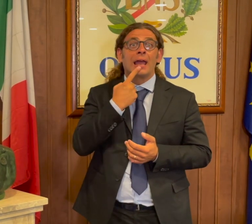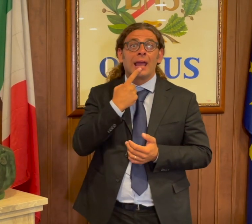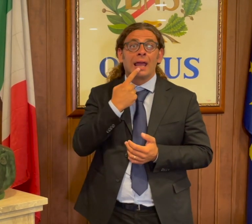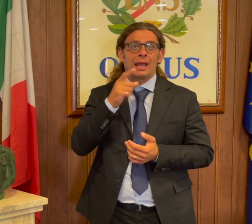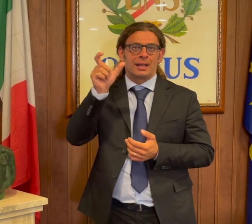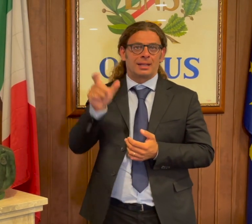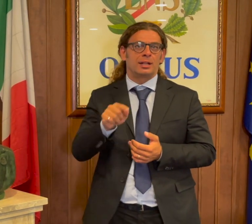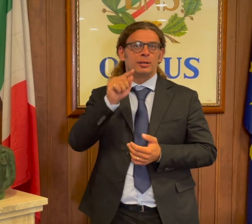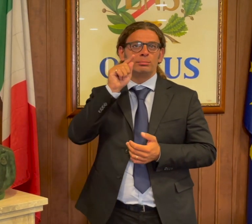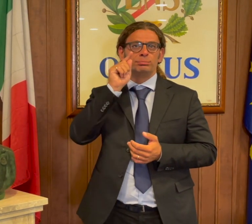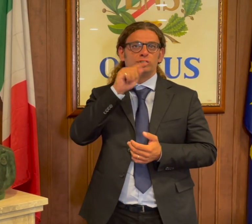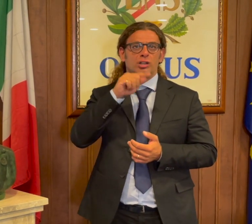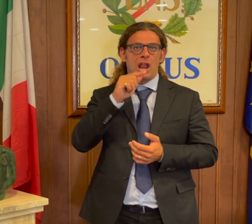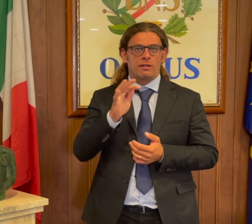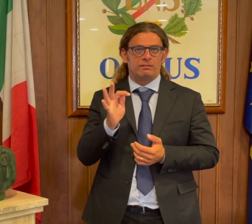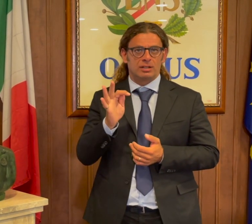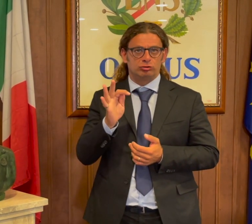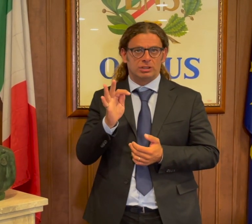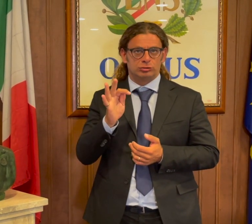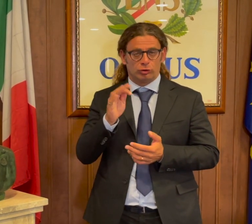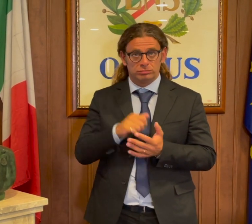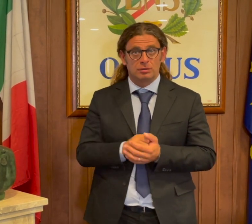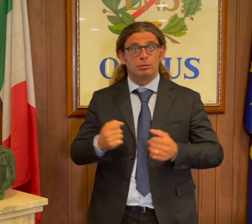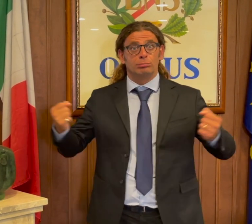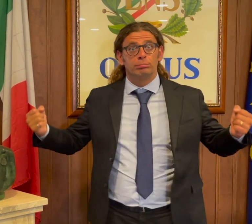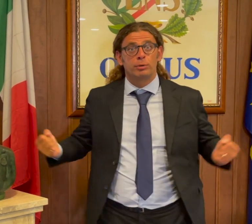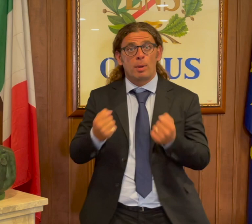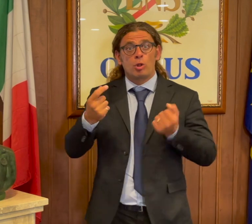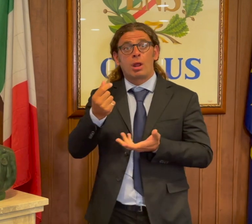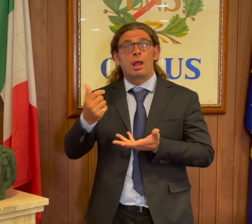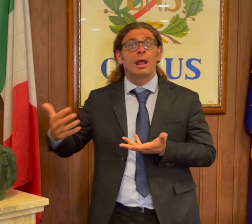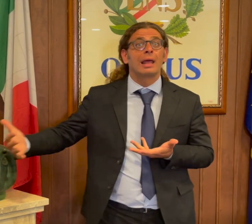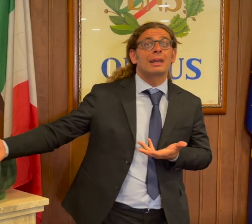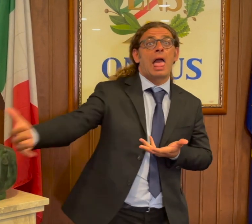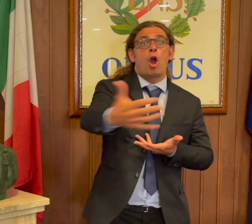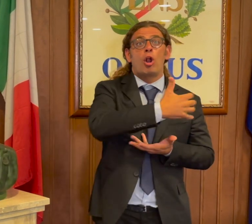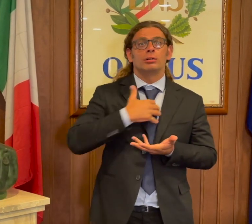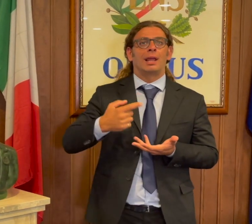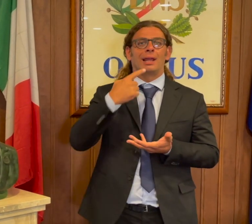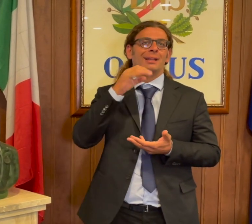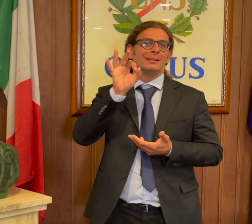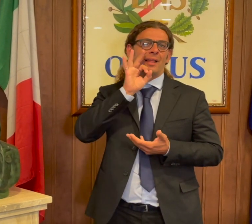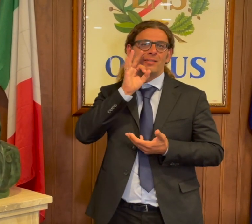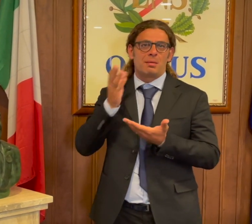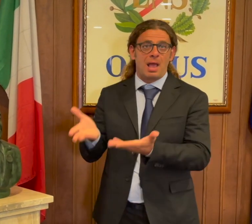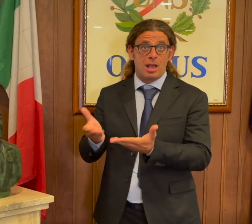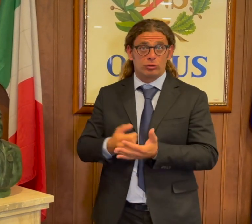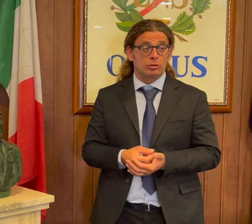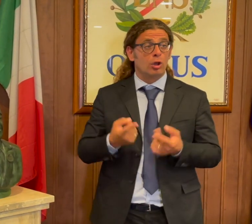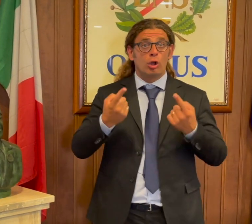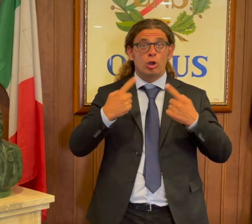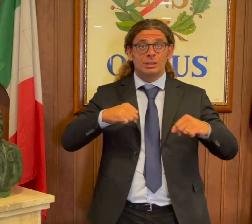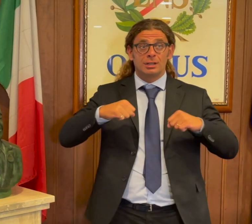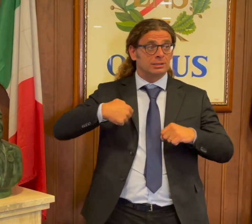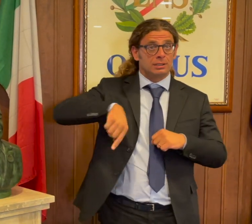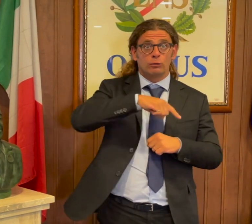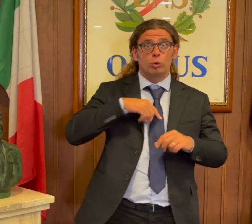e l'idea è stata voluta fortemente da Francesco Piccigallo, il promotore per la raccolta è stato Nicola Dentamaro,